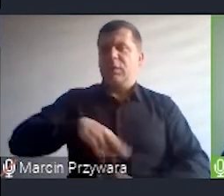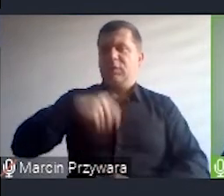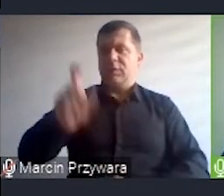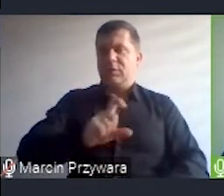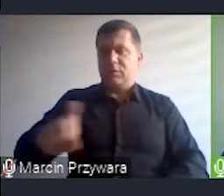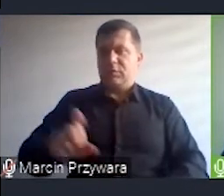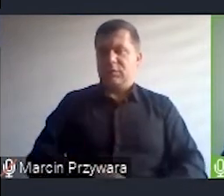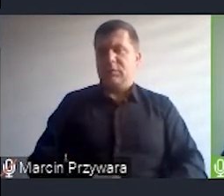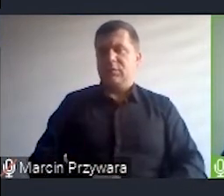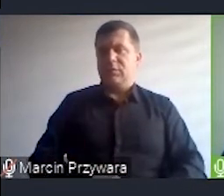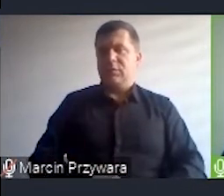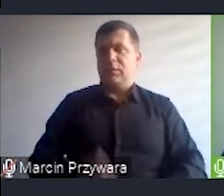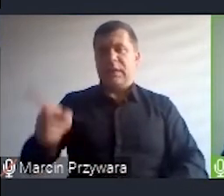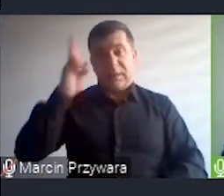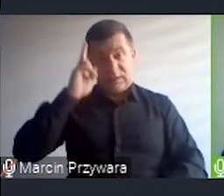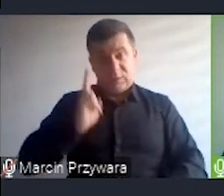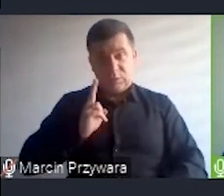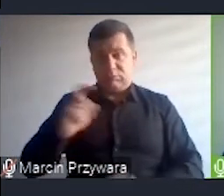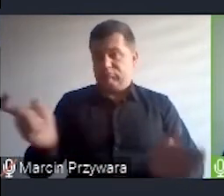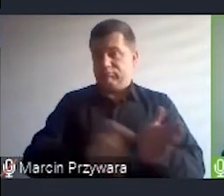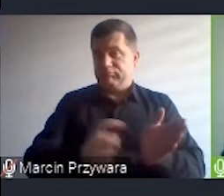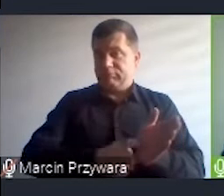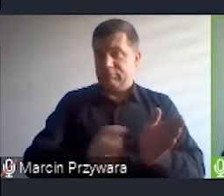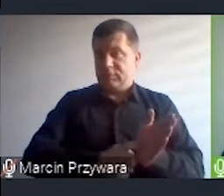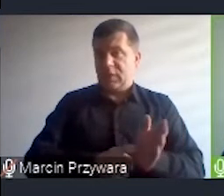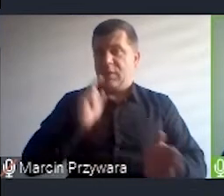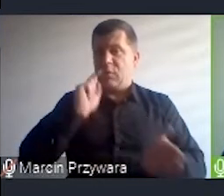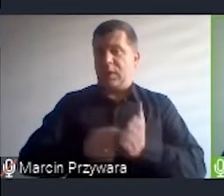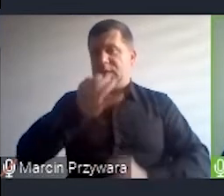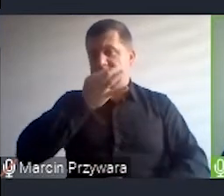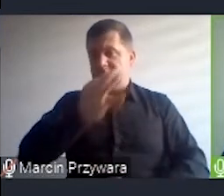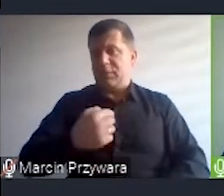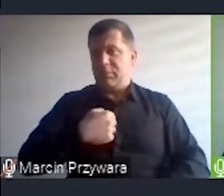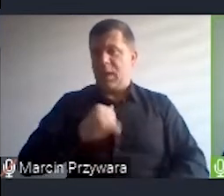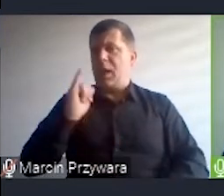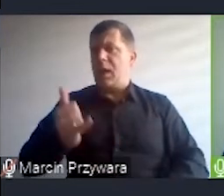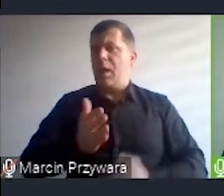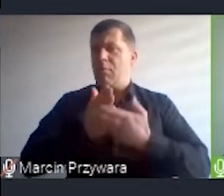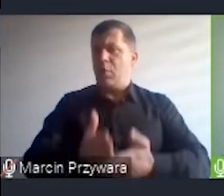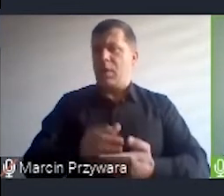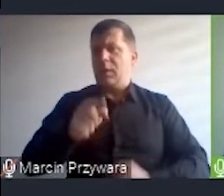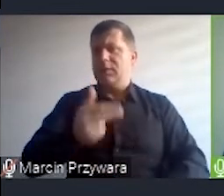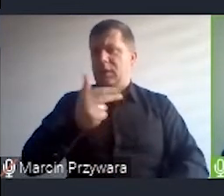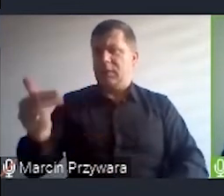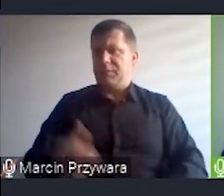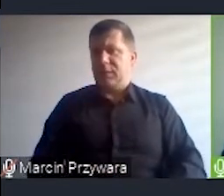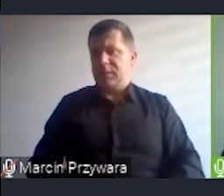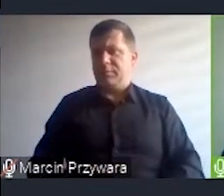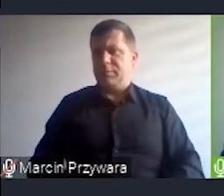gdzie instytucja zarządzająca właśnie zapytała mnie jak sobie poradzić z takimi tematami.